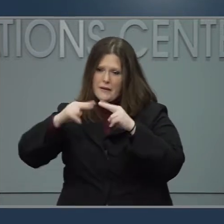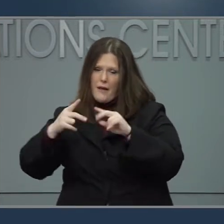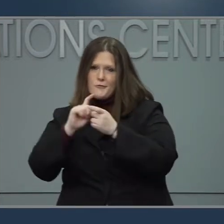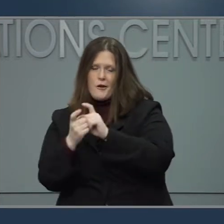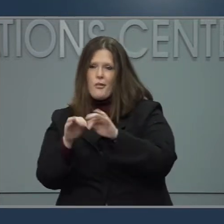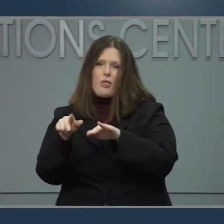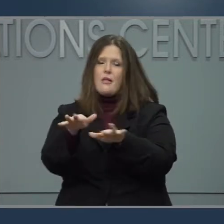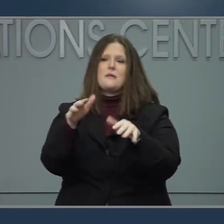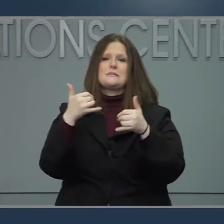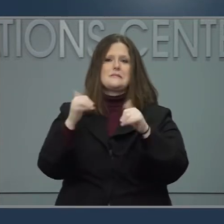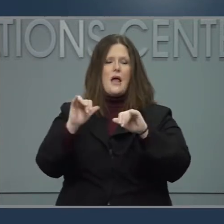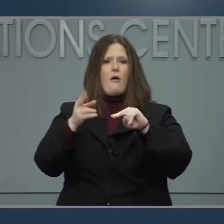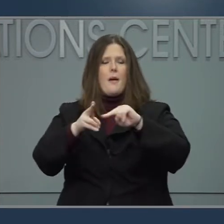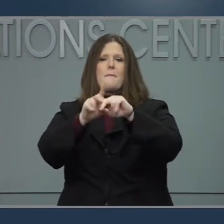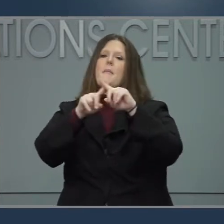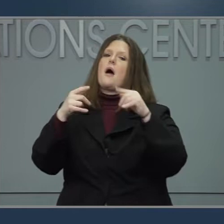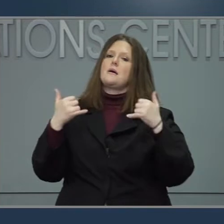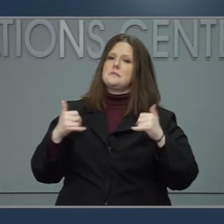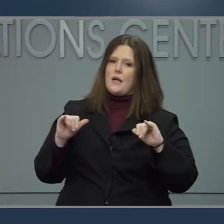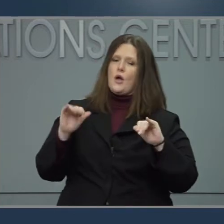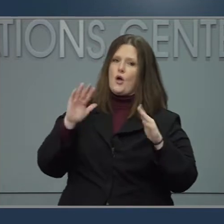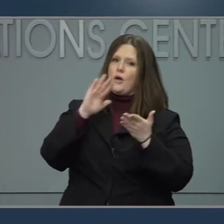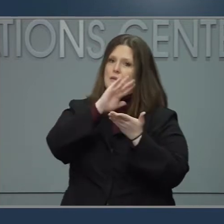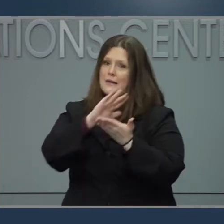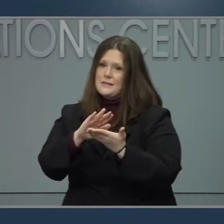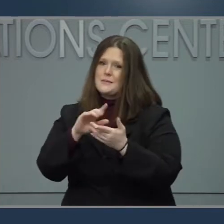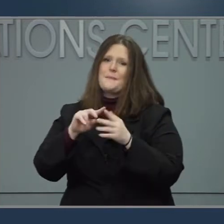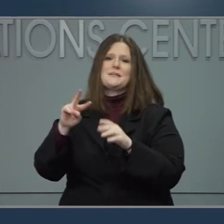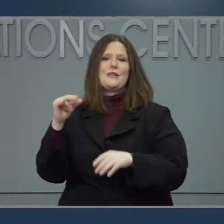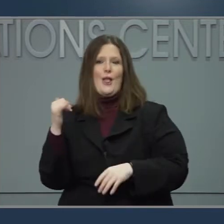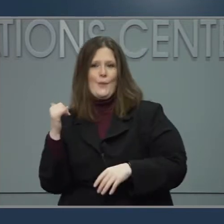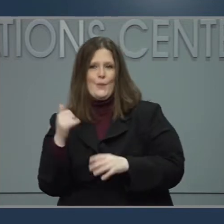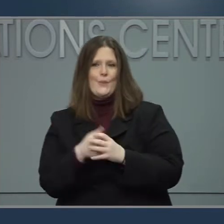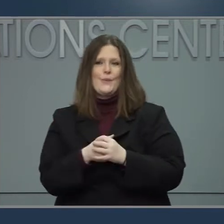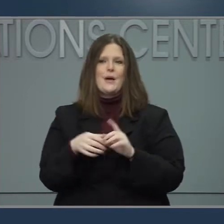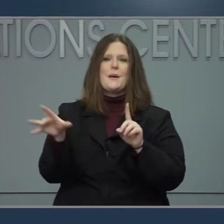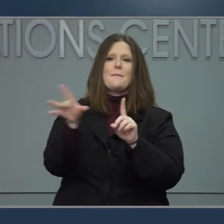arriba de cinco por ciento, por lo que también tiene una línea amarilla, y la